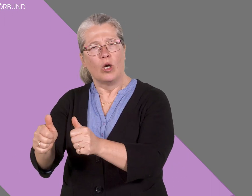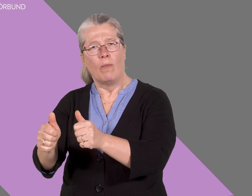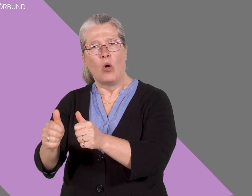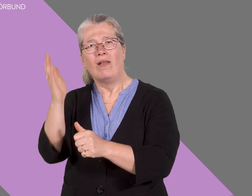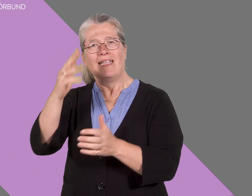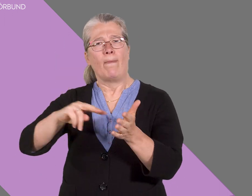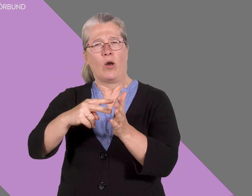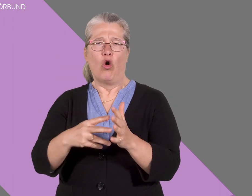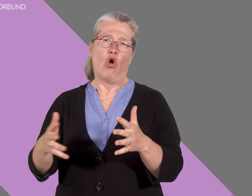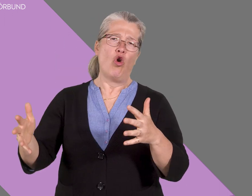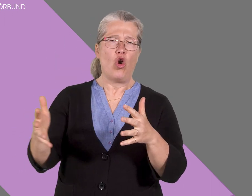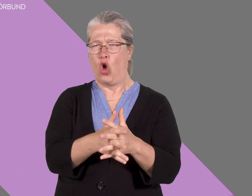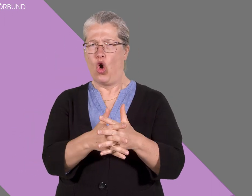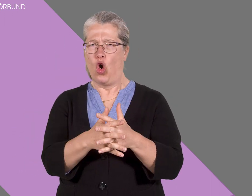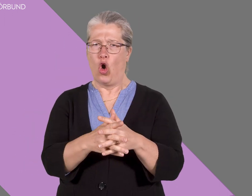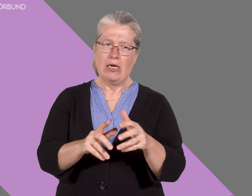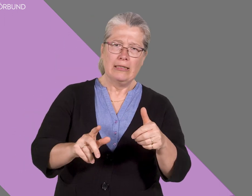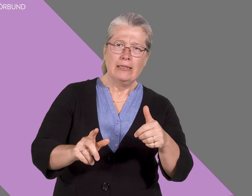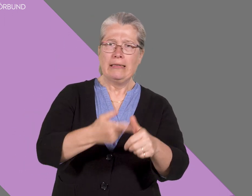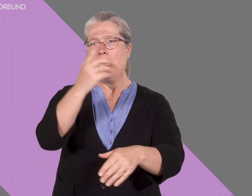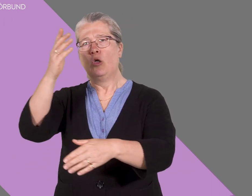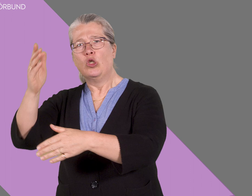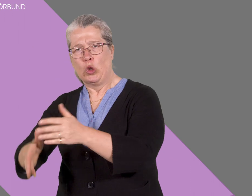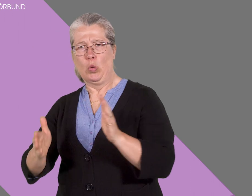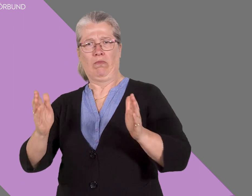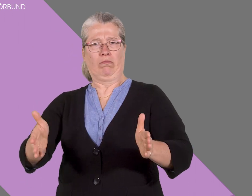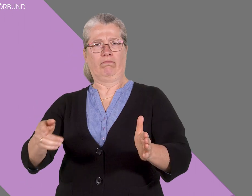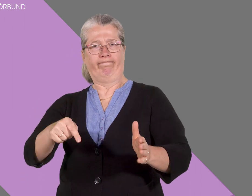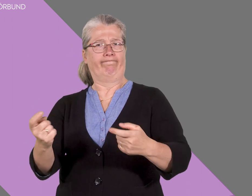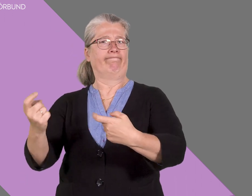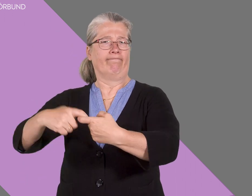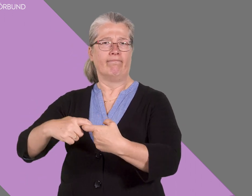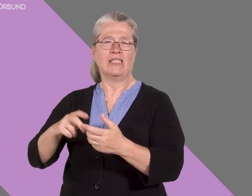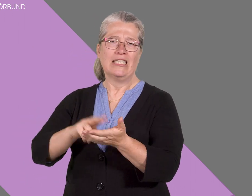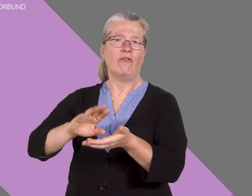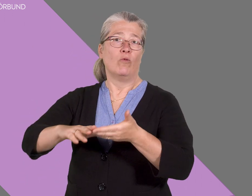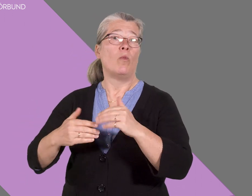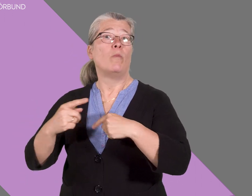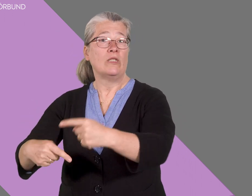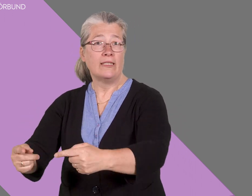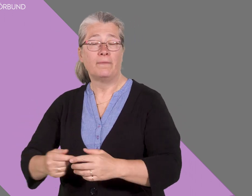om en klar tidsplan med en början och ett slut för sannings- och försoningsprocessen.